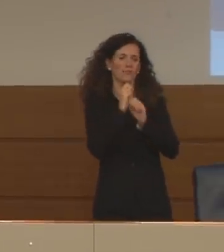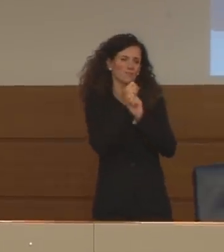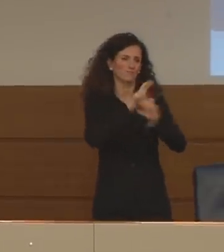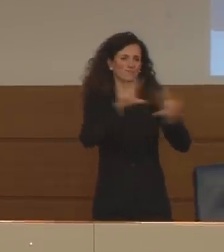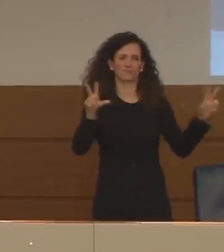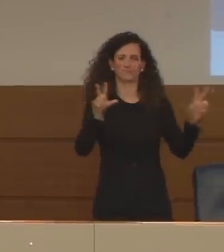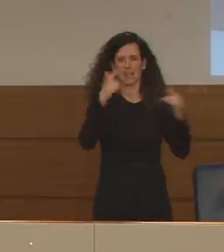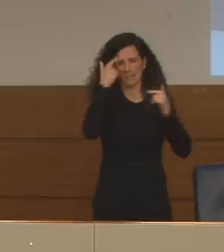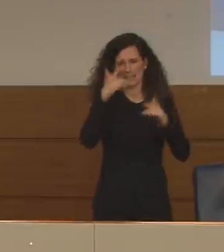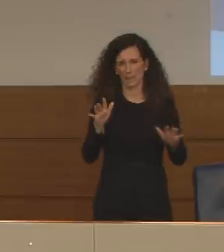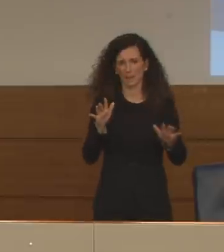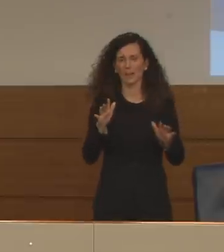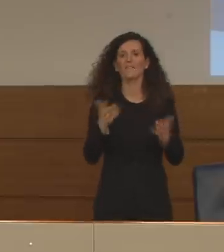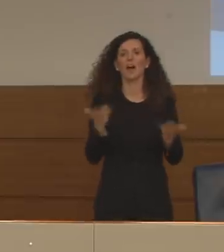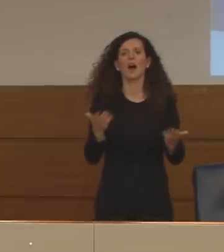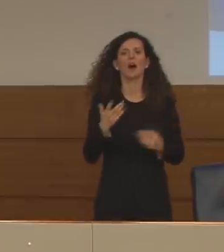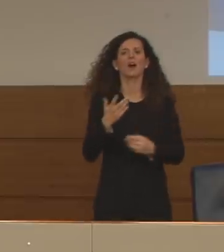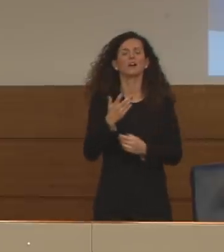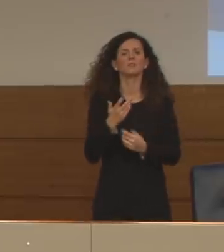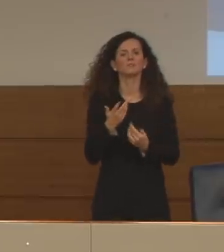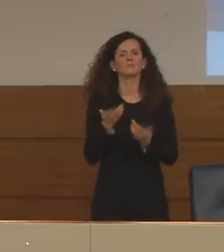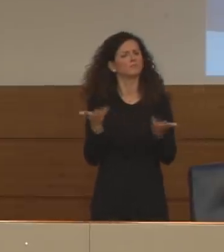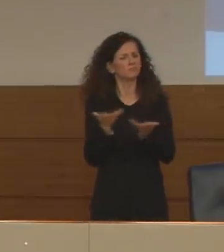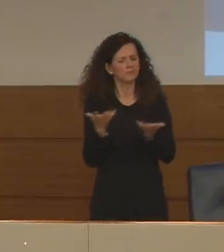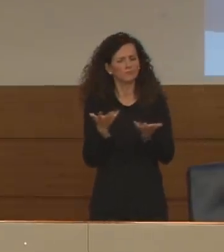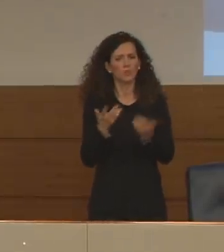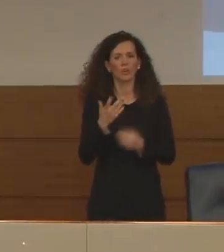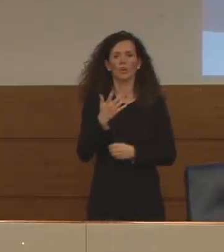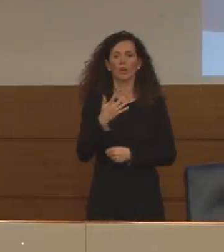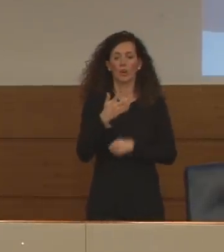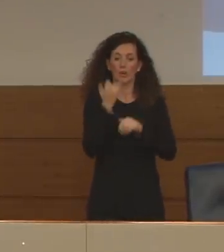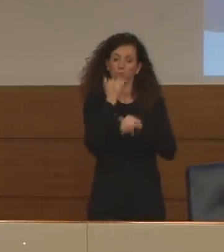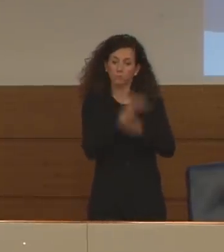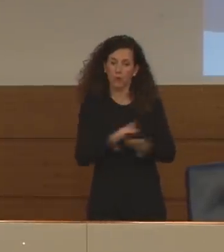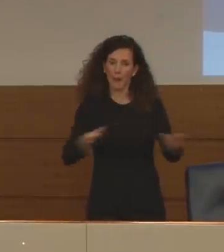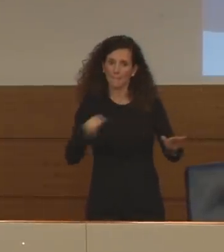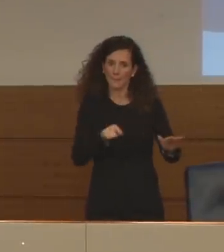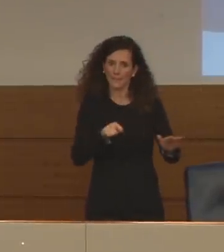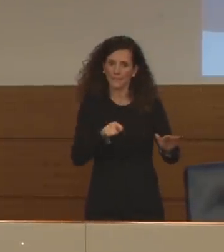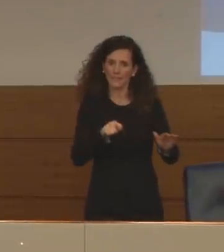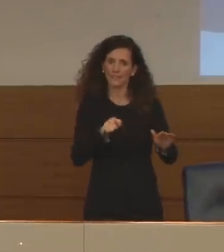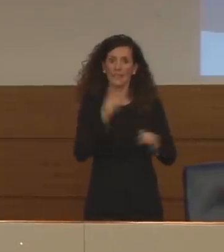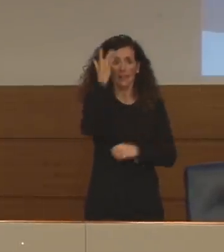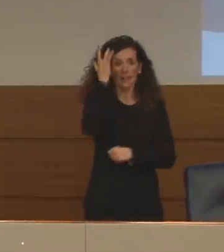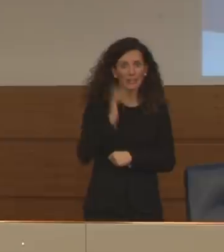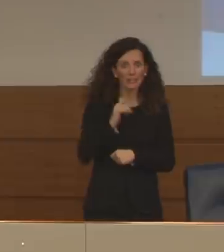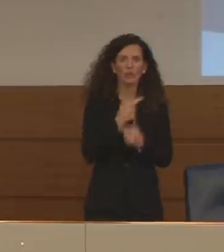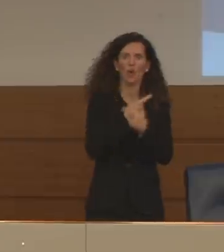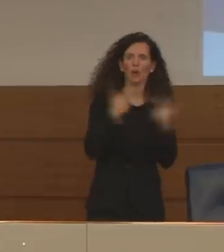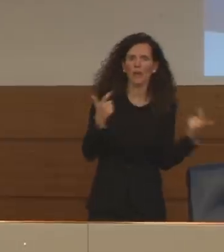ovvero che non esistono fatalità tra i bambini né casi gravi e questo penso